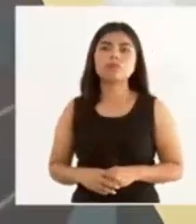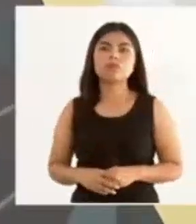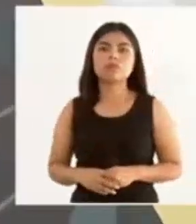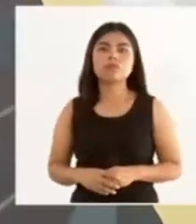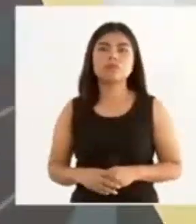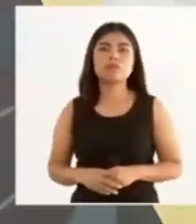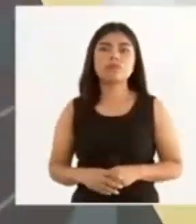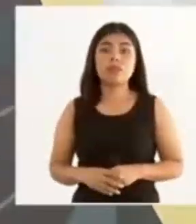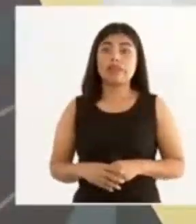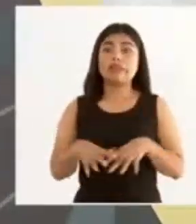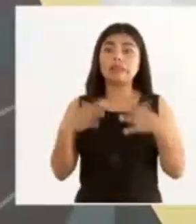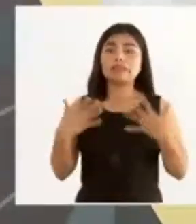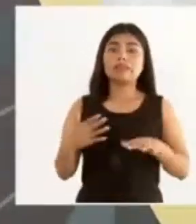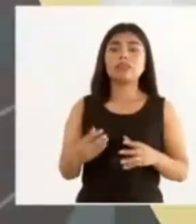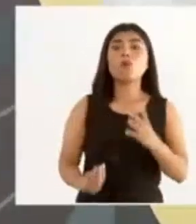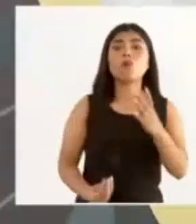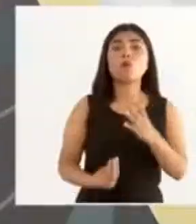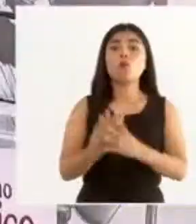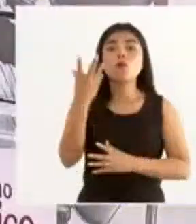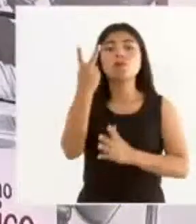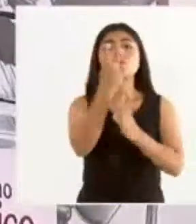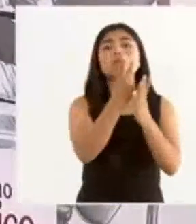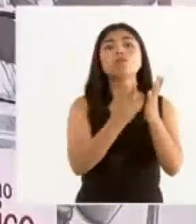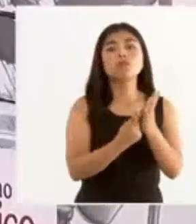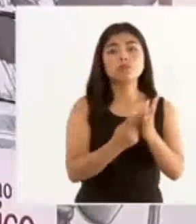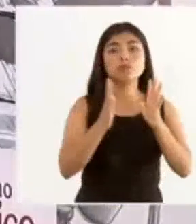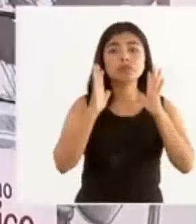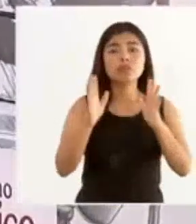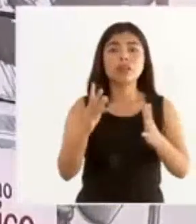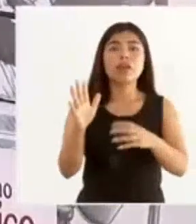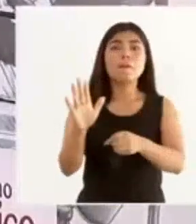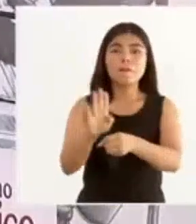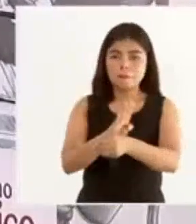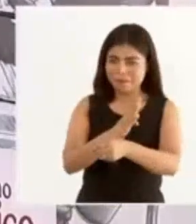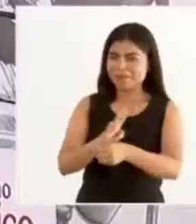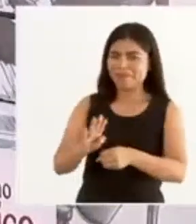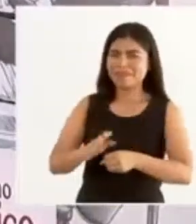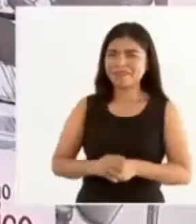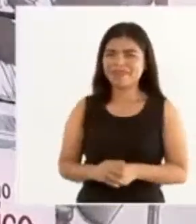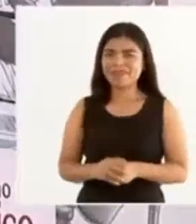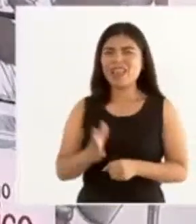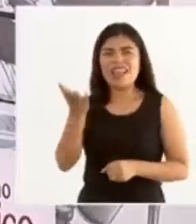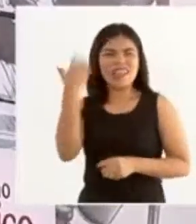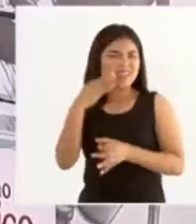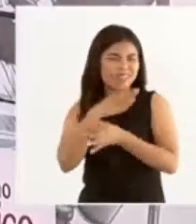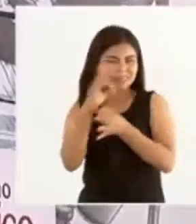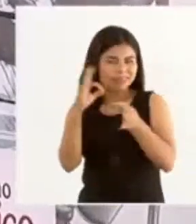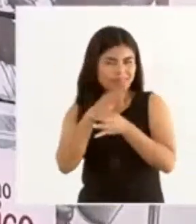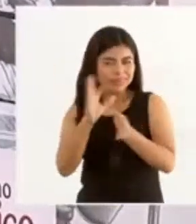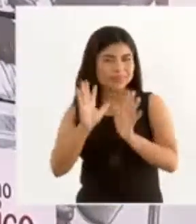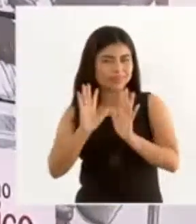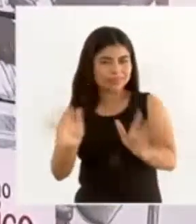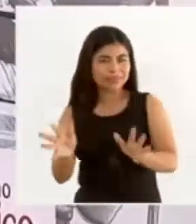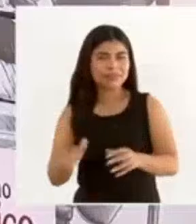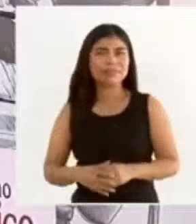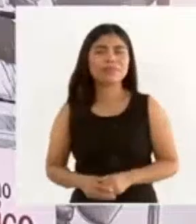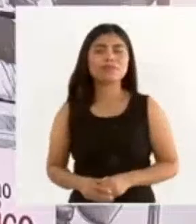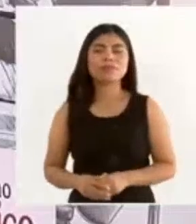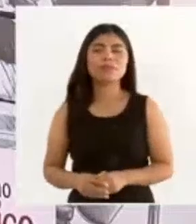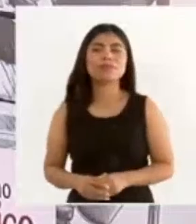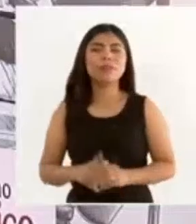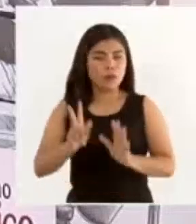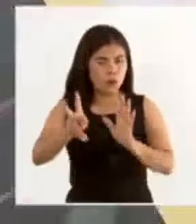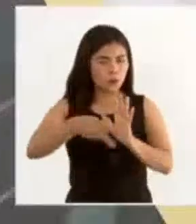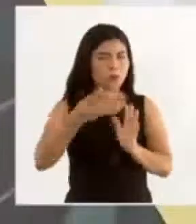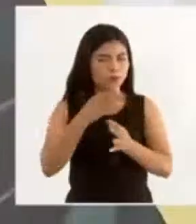bienestar. Ya saben cuáles son porque los hemos dicho varias veces, pero es importante repetirlos.